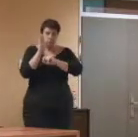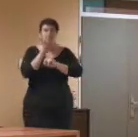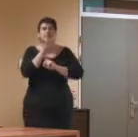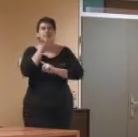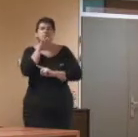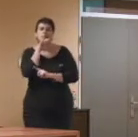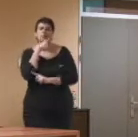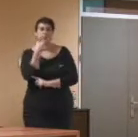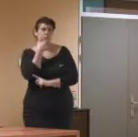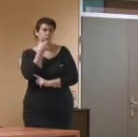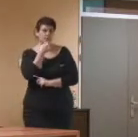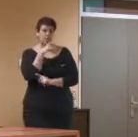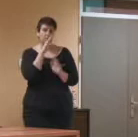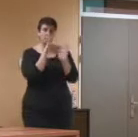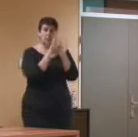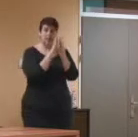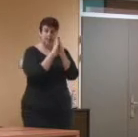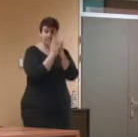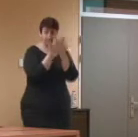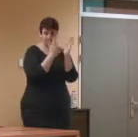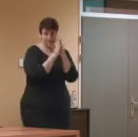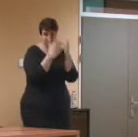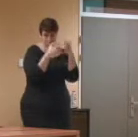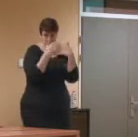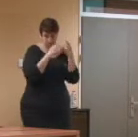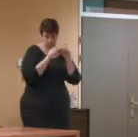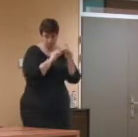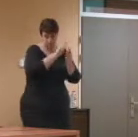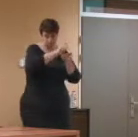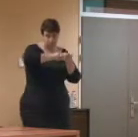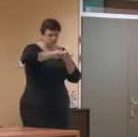el libro que ha escrito tiene alguna cosa que es